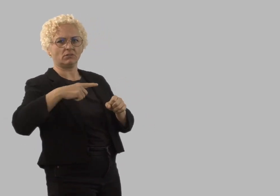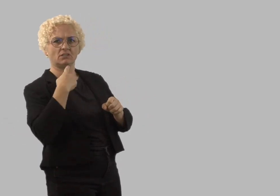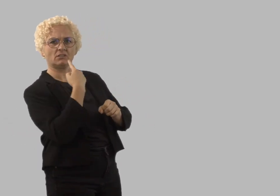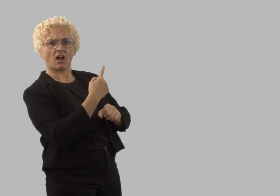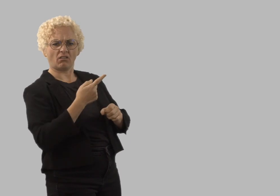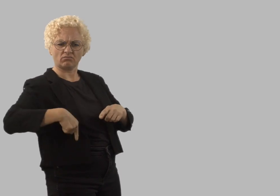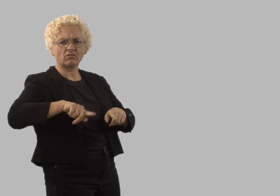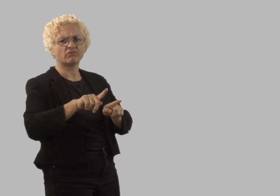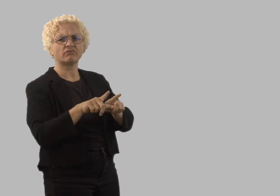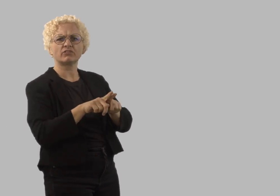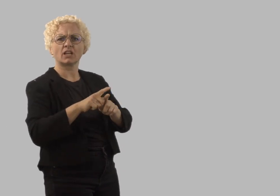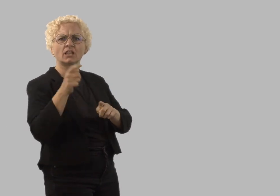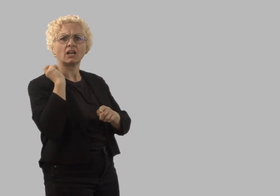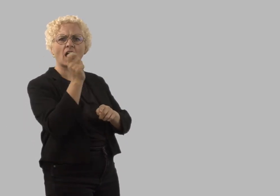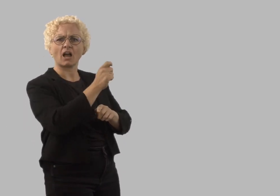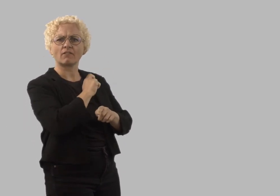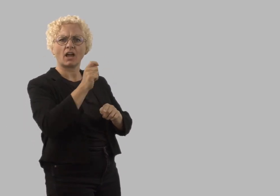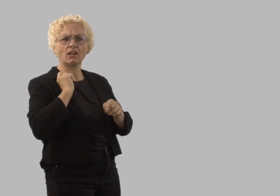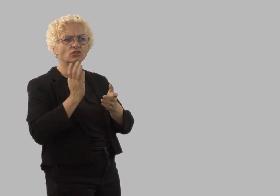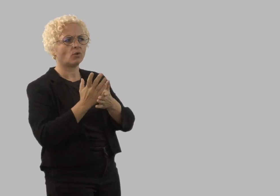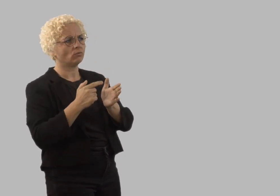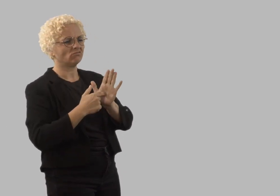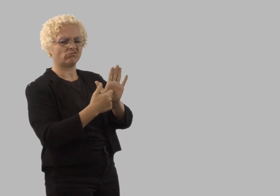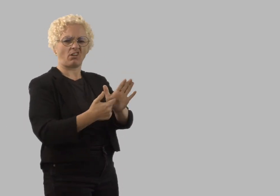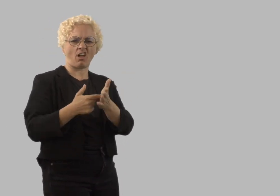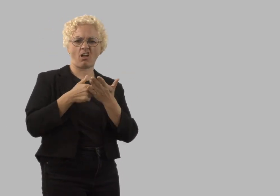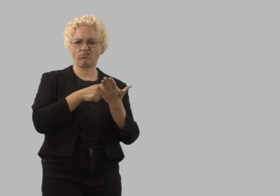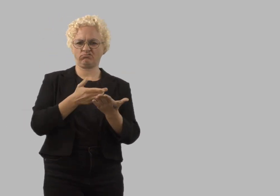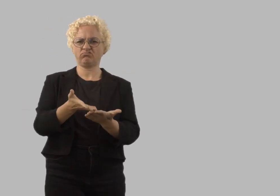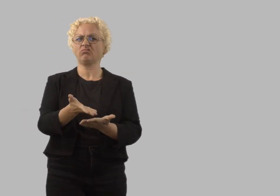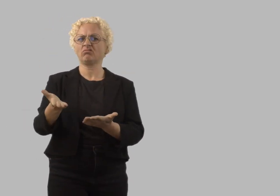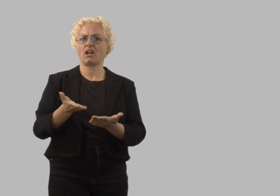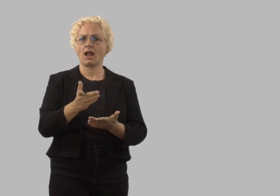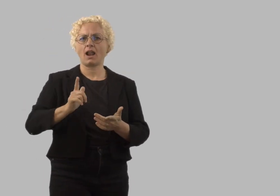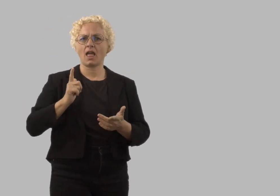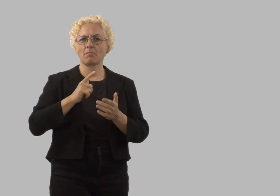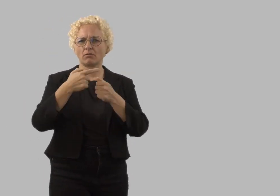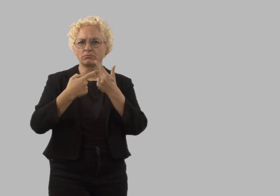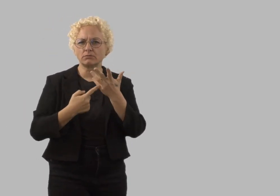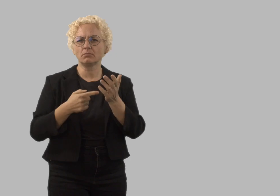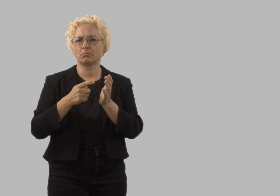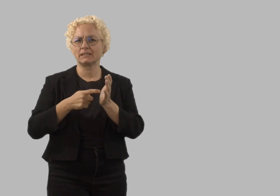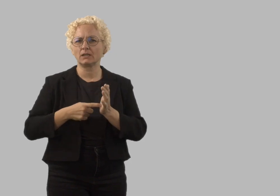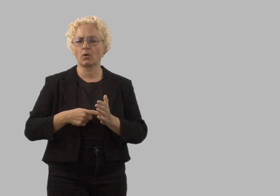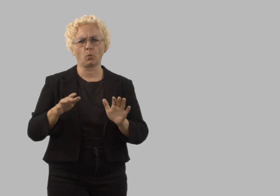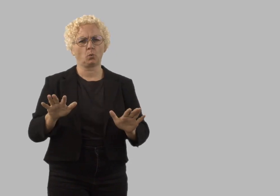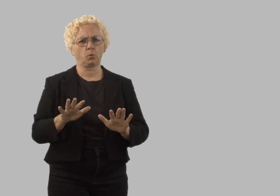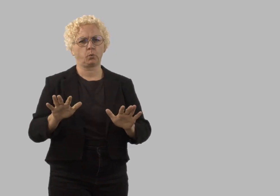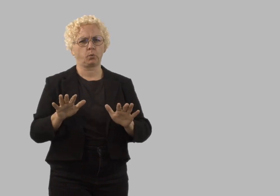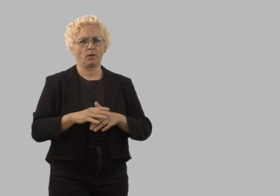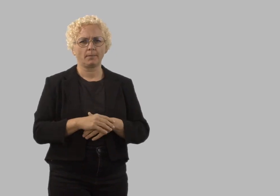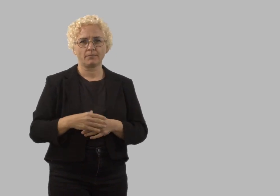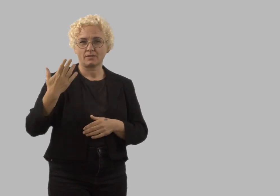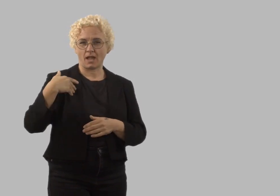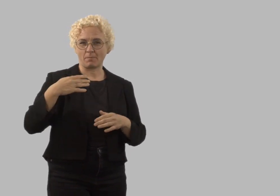als Sklaven gesehen, also schon auf die schlechten Lebensbedingungen aufmerksam gemacht.